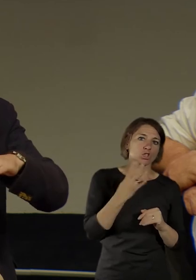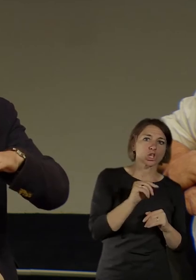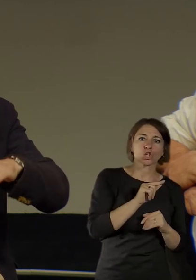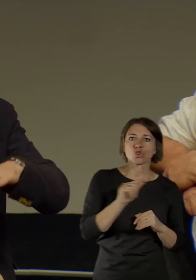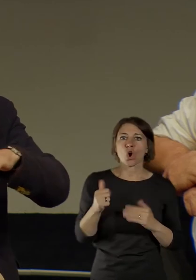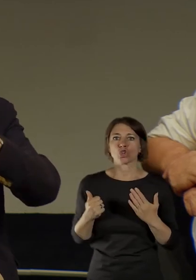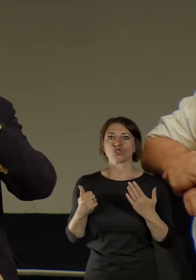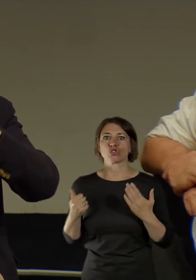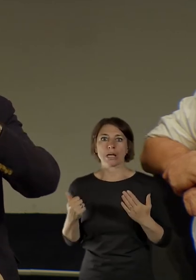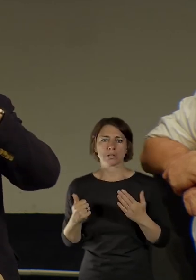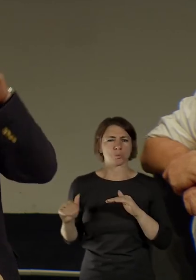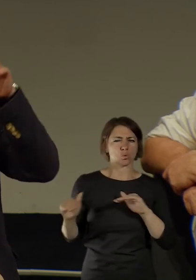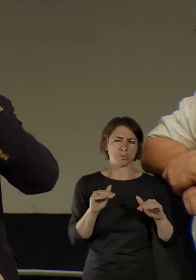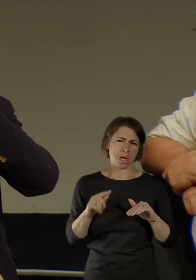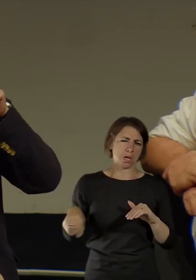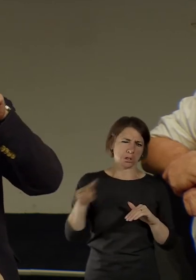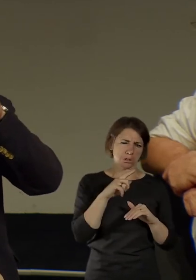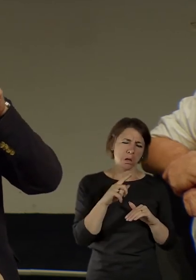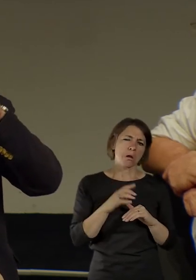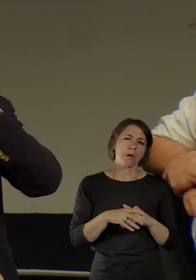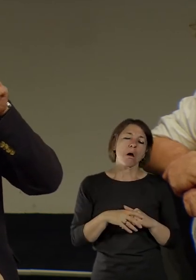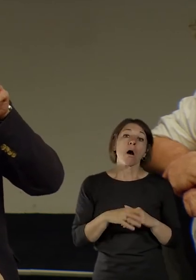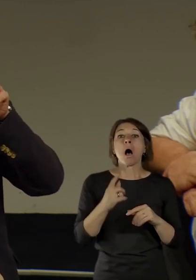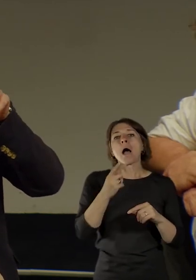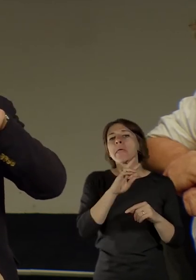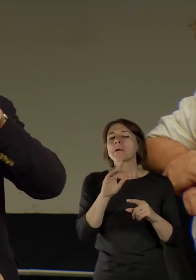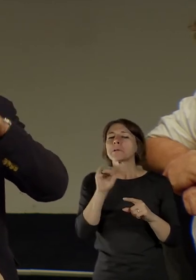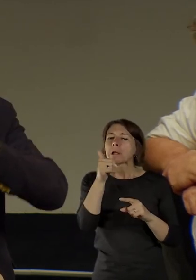čtverci stavět. Kromě toho ještě jedno podlaží ustoupené nebo v podkroví.